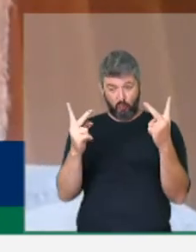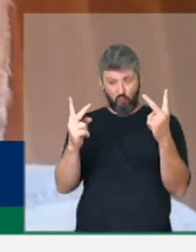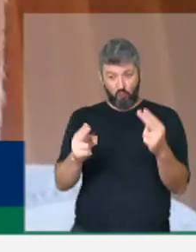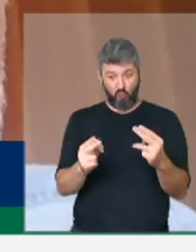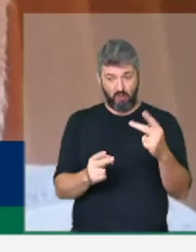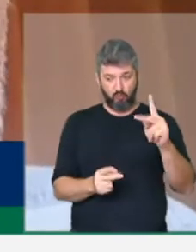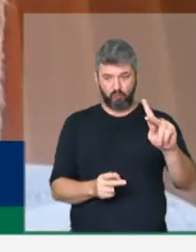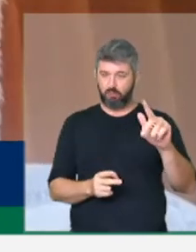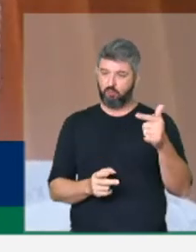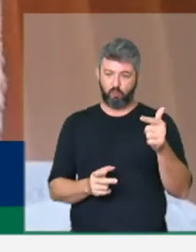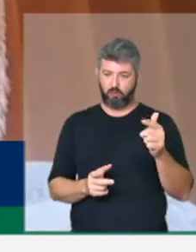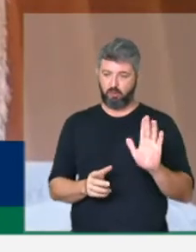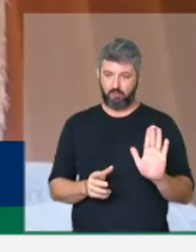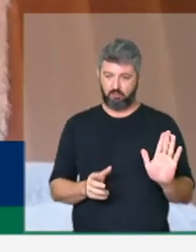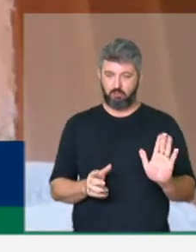PERCENTUAL DE REBATE DE 75 E 80%. PORQUE CHAMA ATENÇÃO